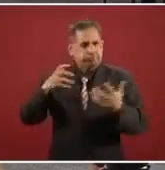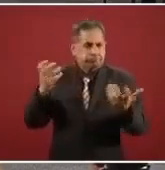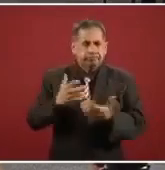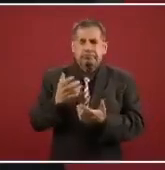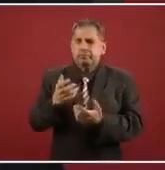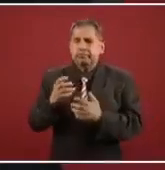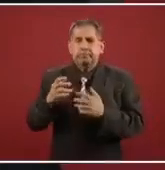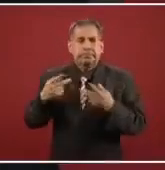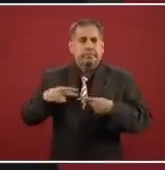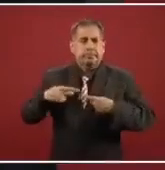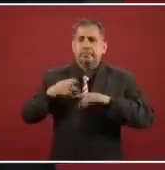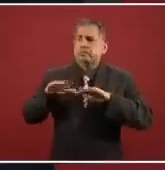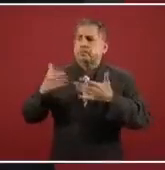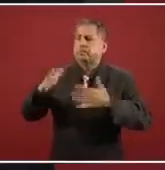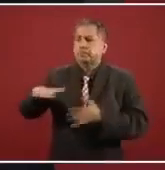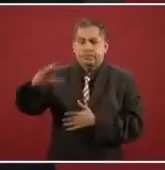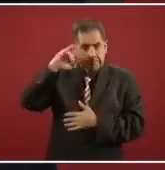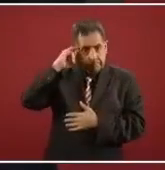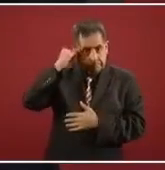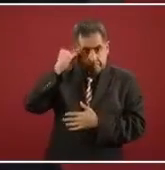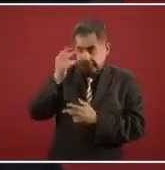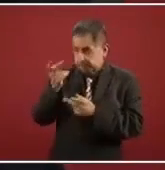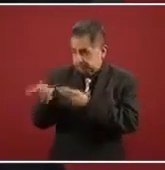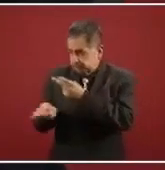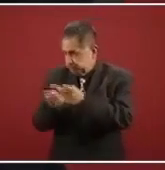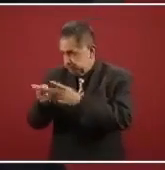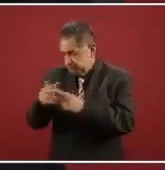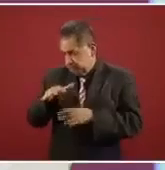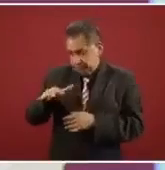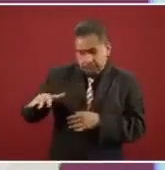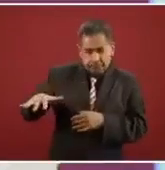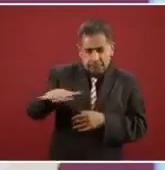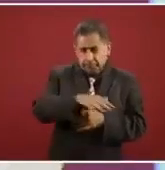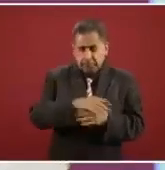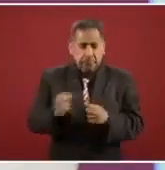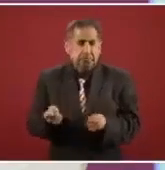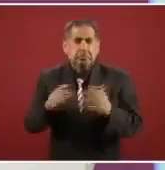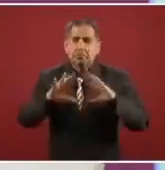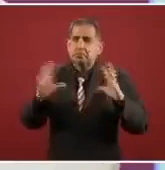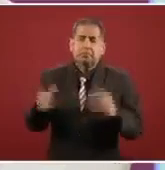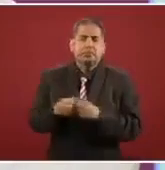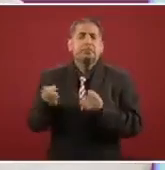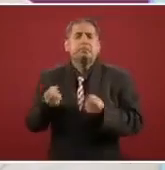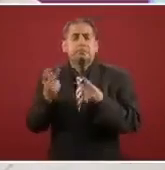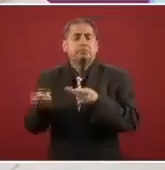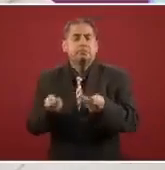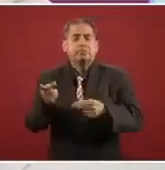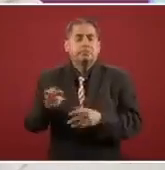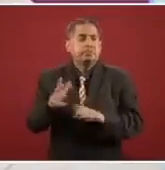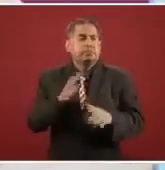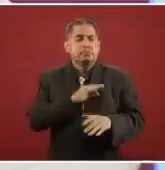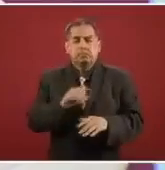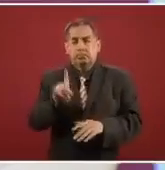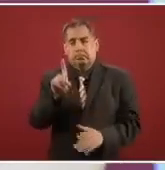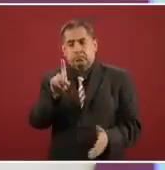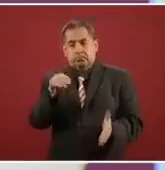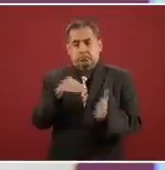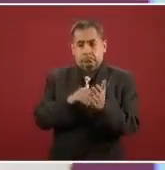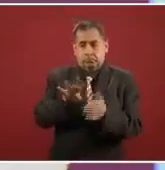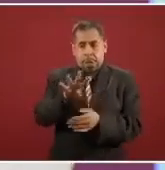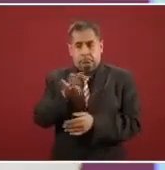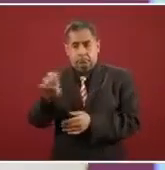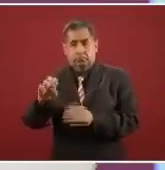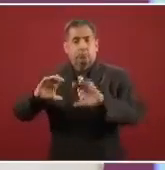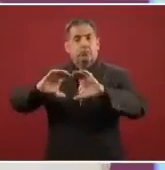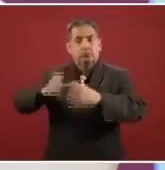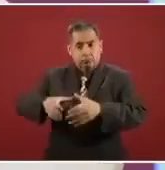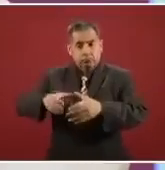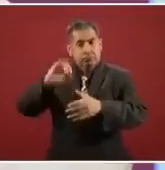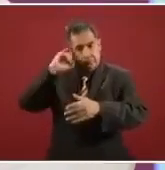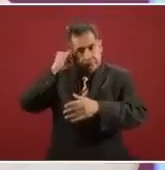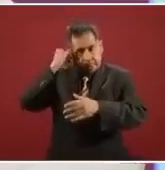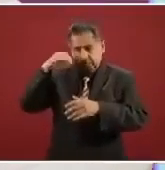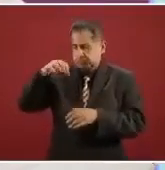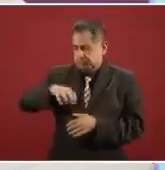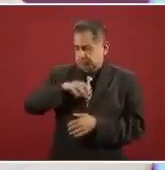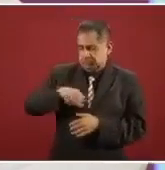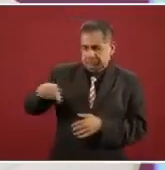esta consulta a un universo de aproximadamente mil 400 comunidades indígenas que están